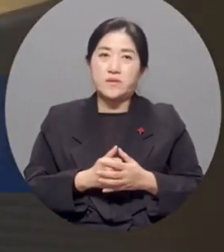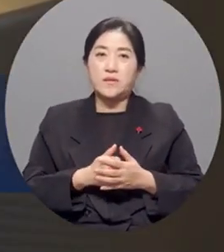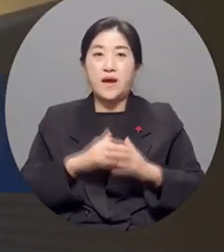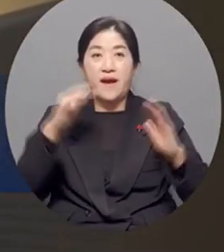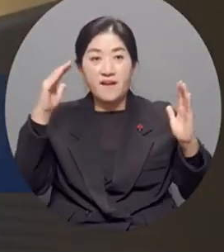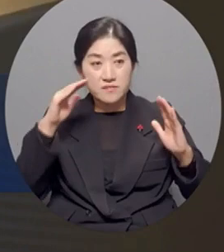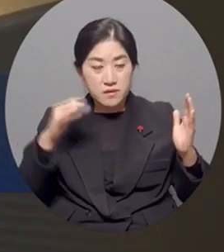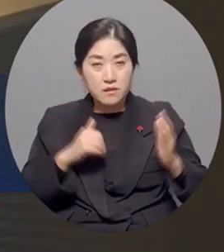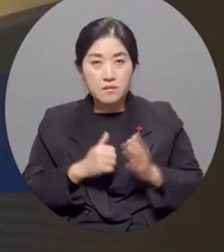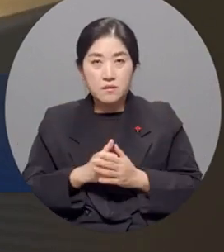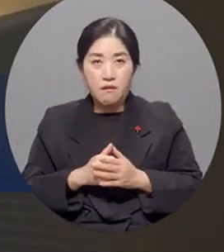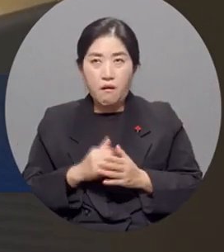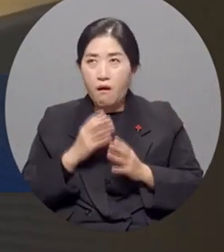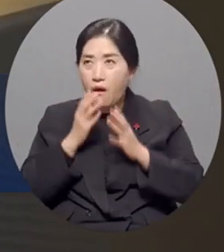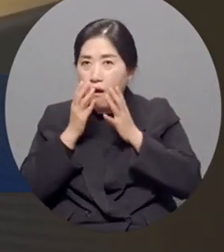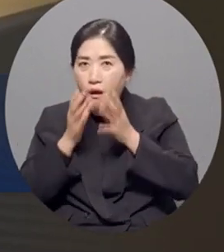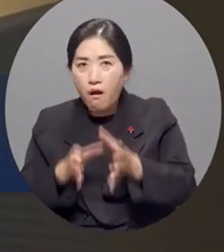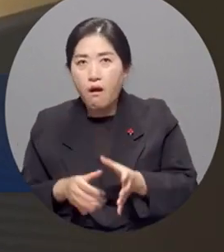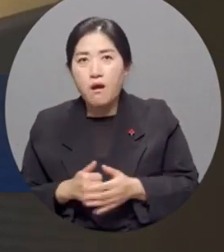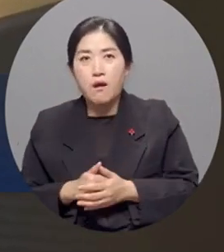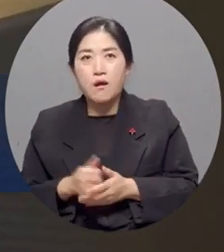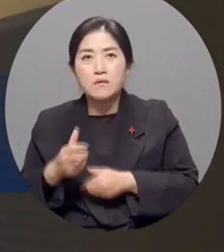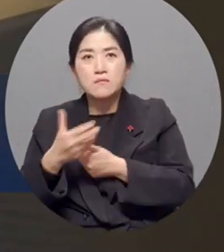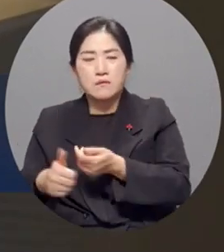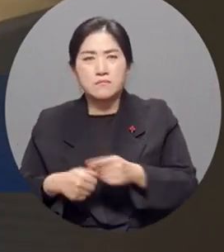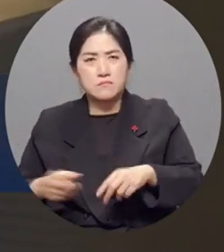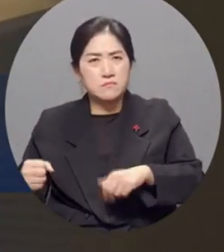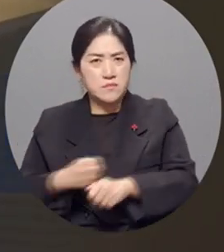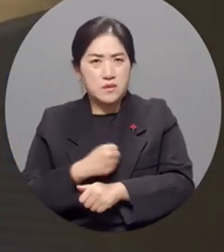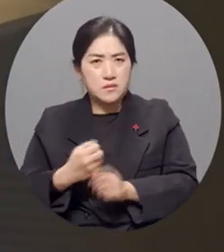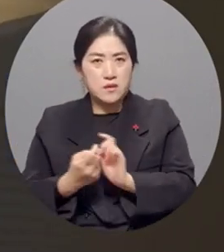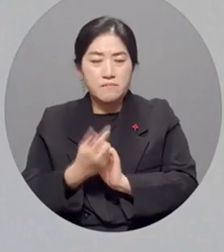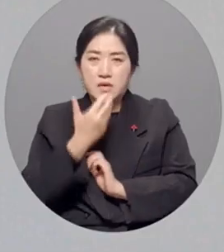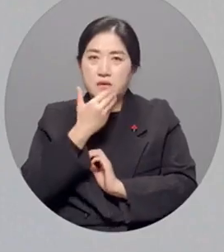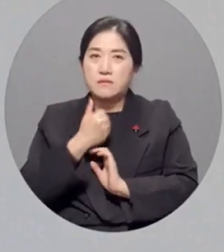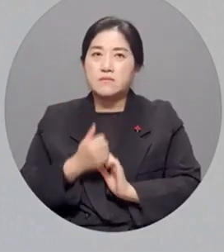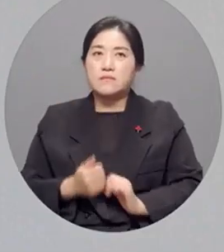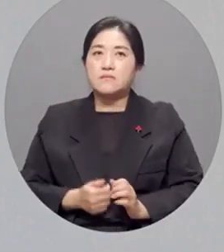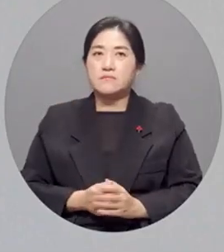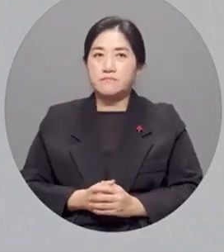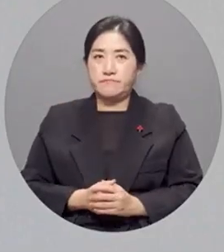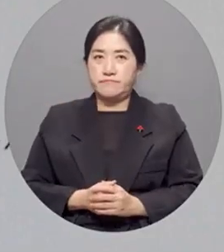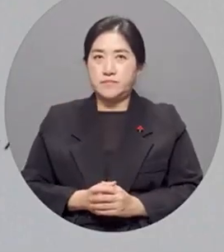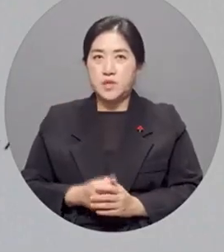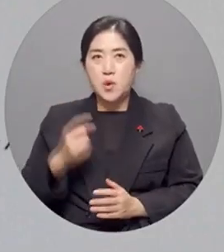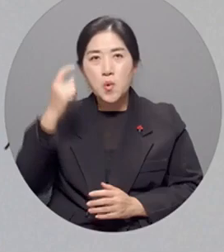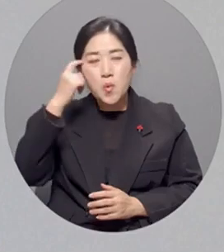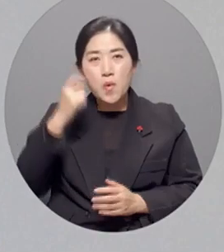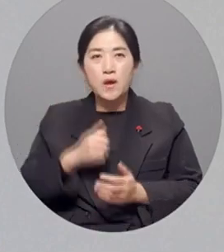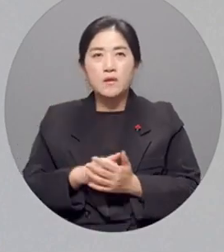(인터뷰) 과외나 학습이 절실하게 필요한데 경제적인 상황상 과외를 받을 수 없는 처지에 있는 학생들이 쉽게 노출될 수있잖아요.